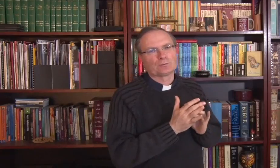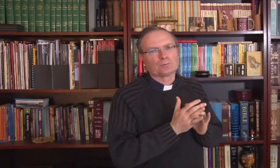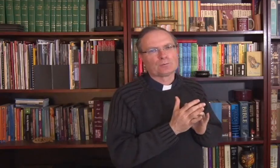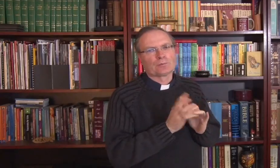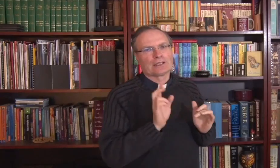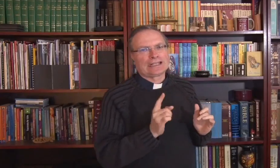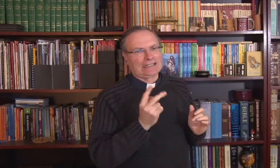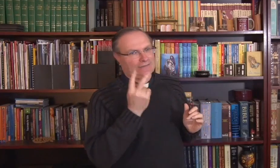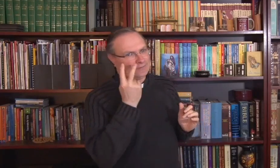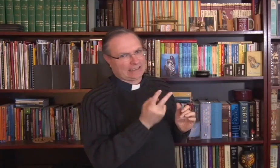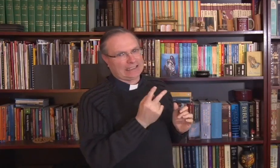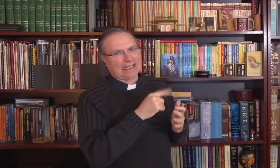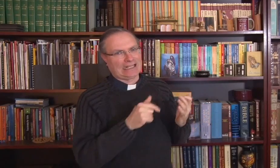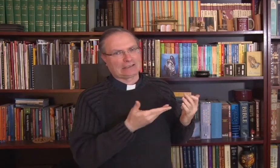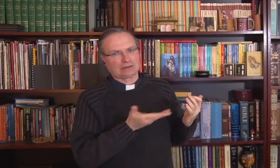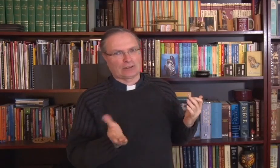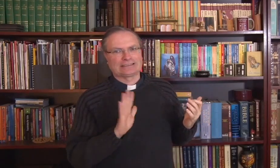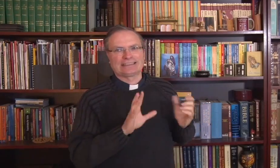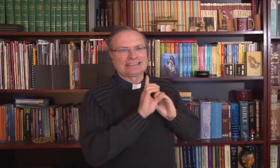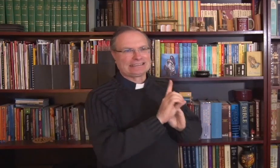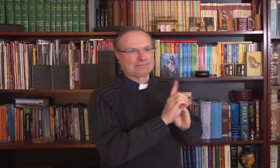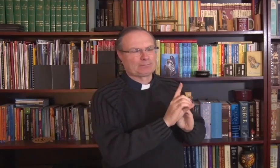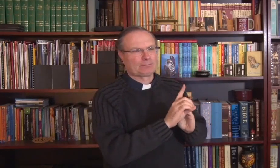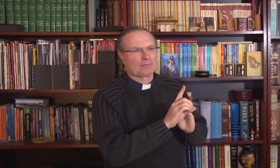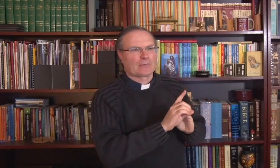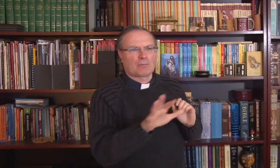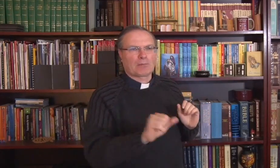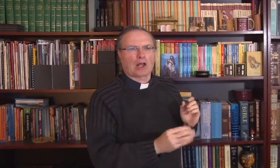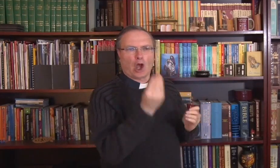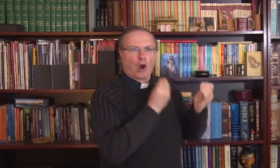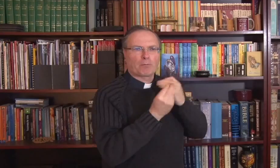Ils virent quelques-uns de ses disciples prendre leur repas